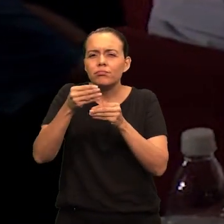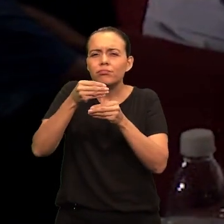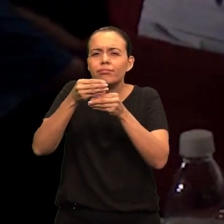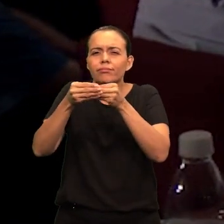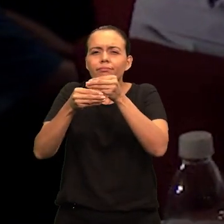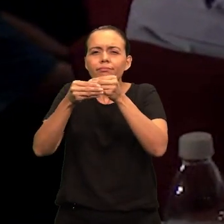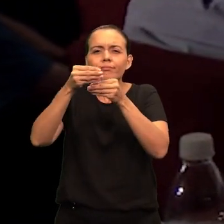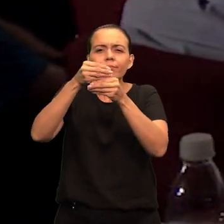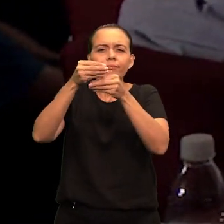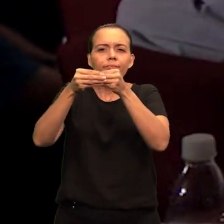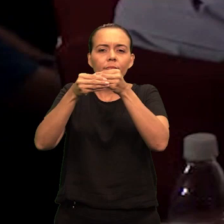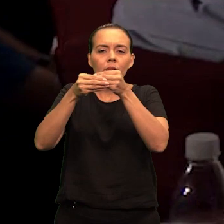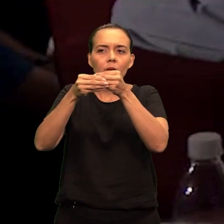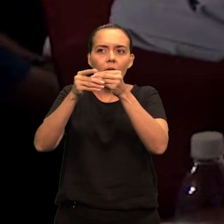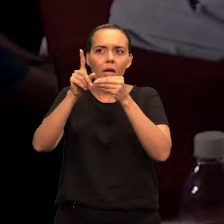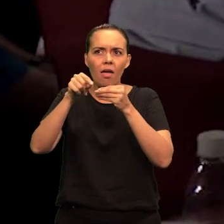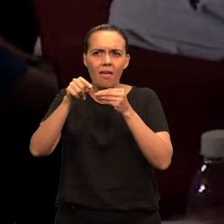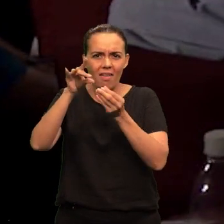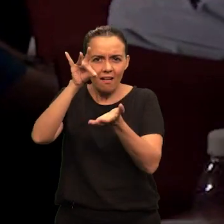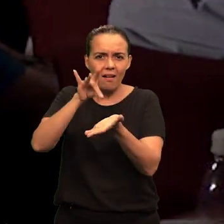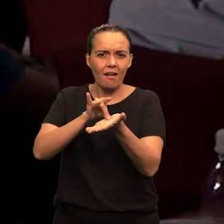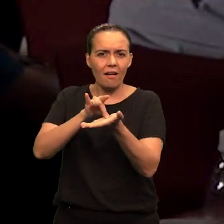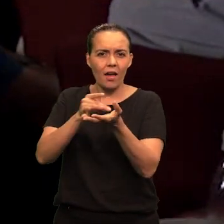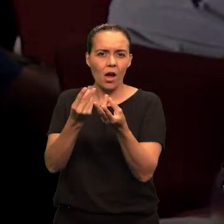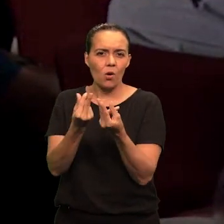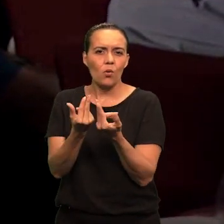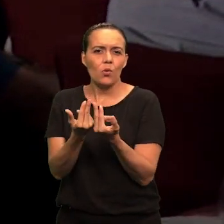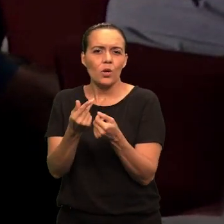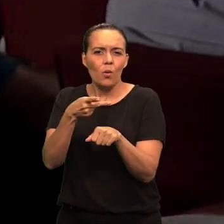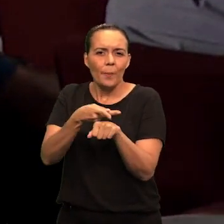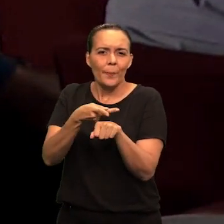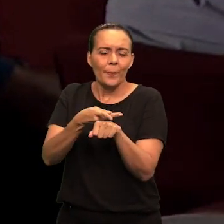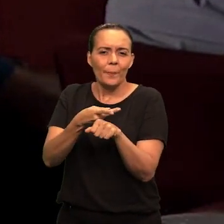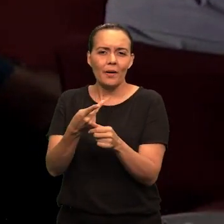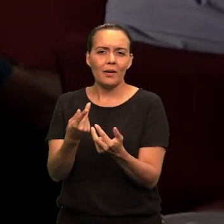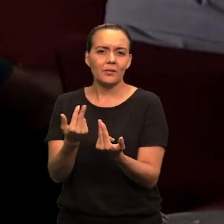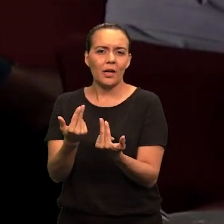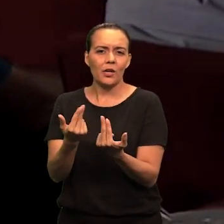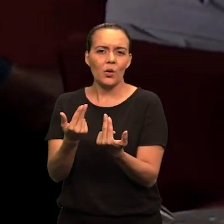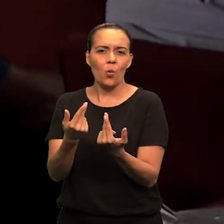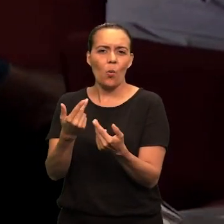porque ela não é real como um mineral é real, como Plutão é real.